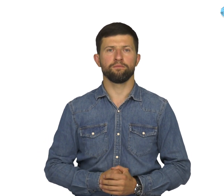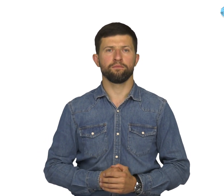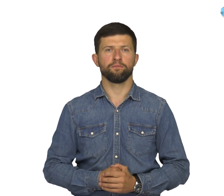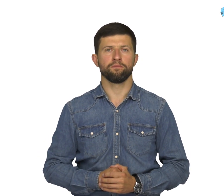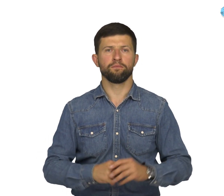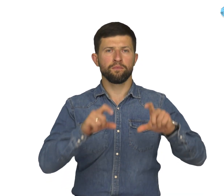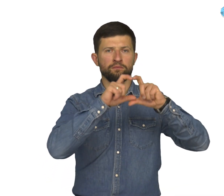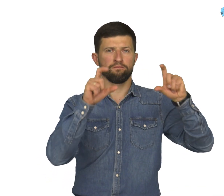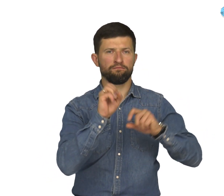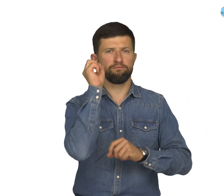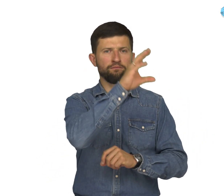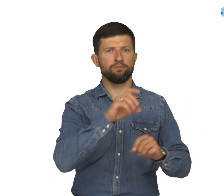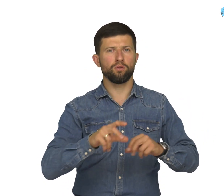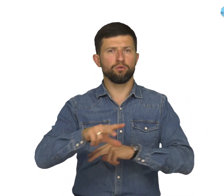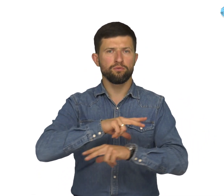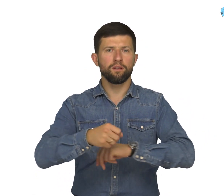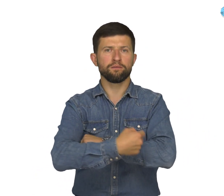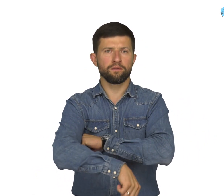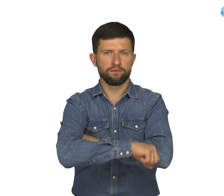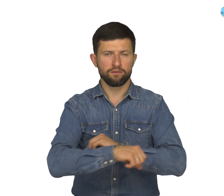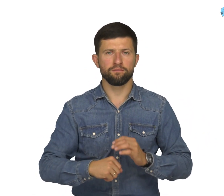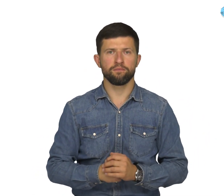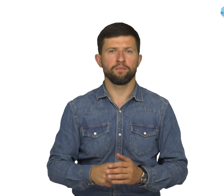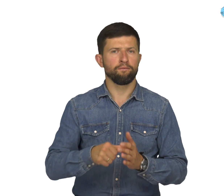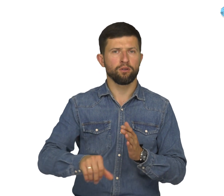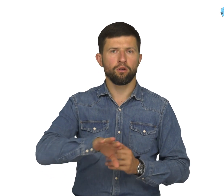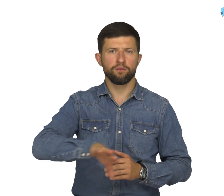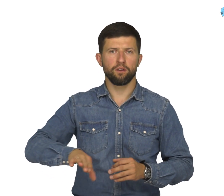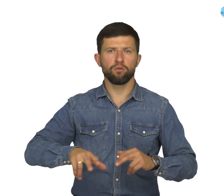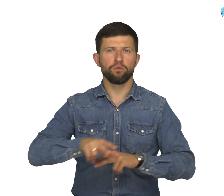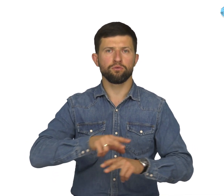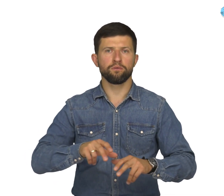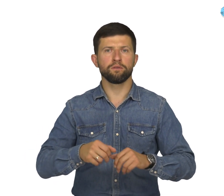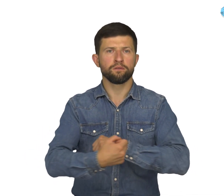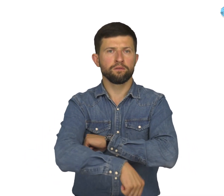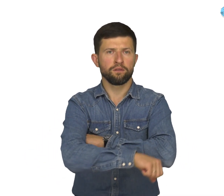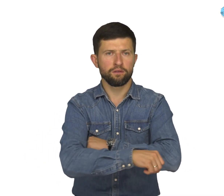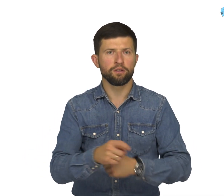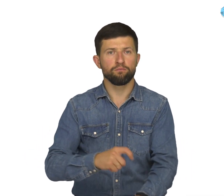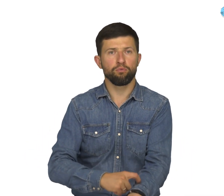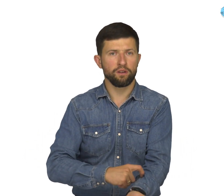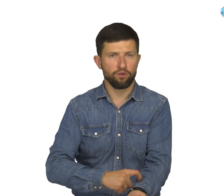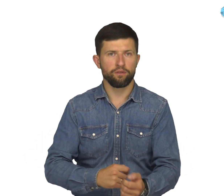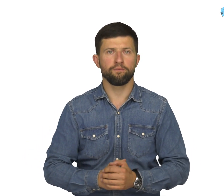b) została umieszczona w rodzinie zastępczej, z wyjątkiem rodziny zastępczej spokrewnionej,